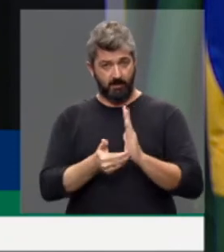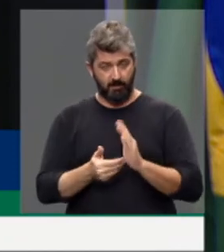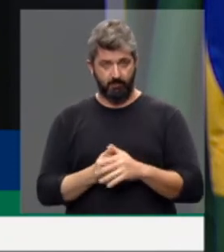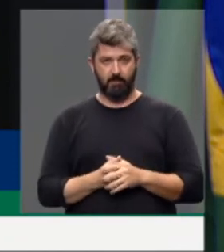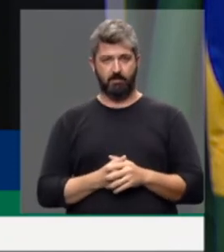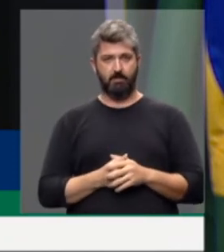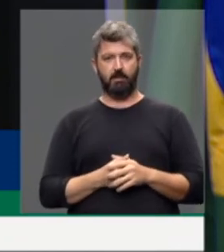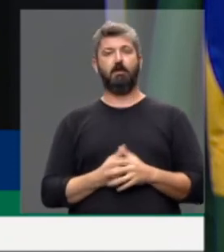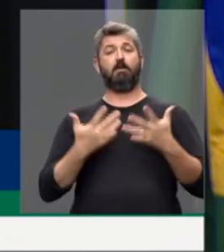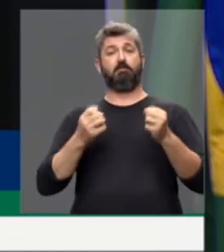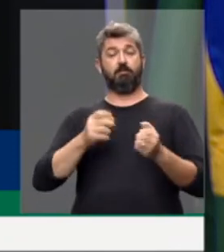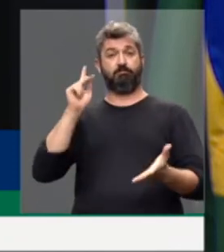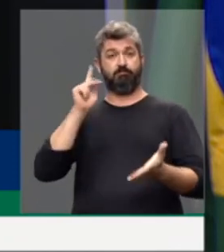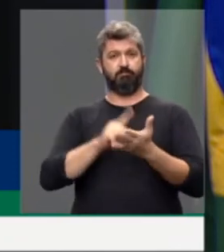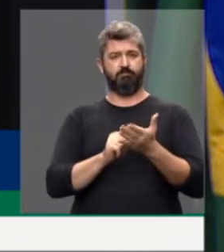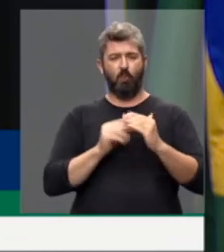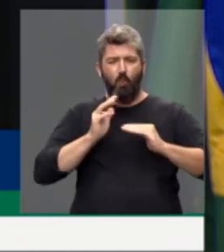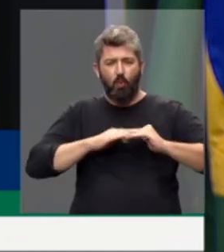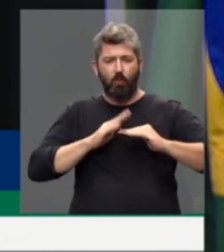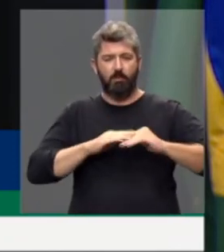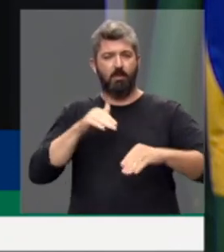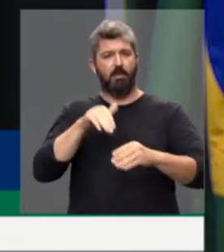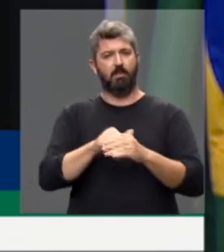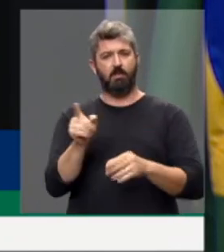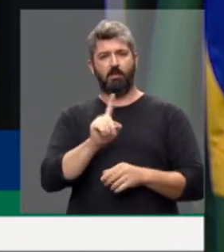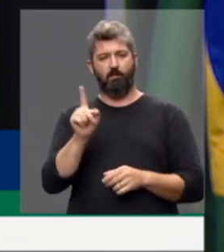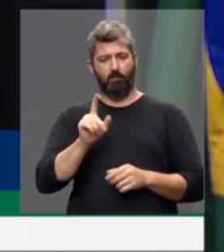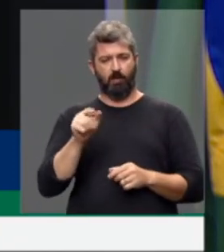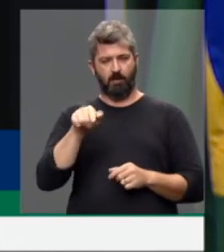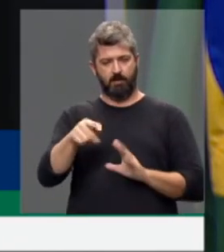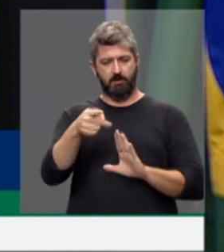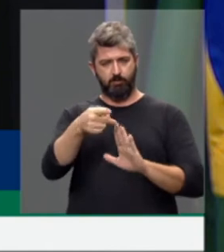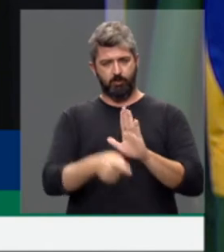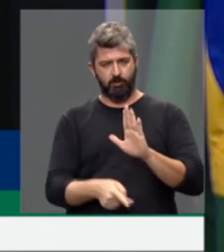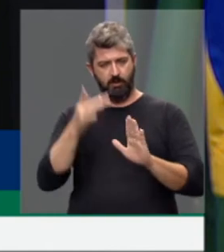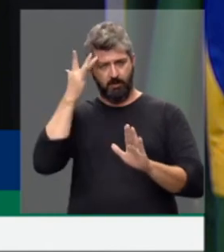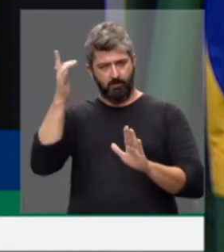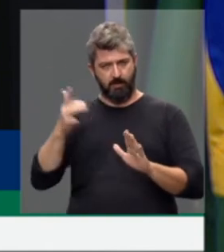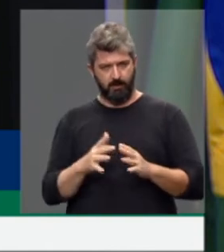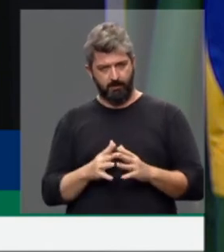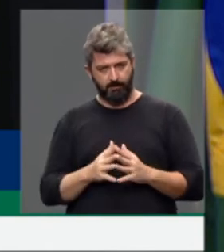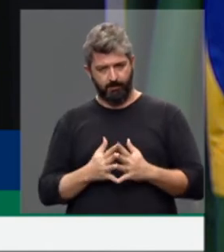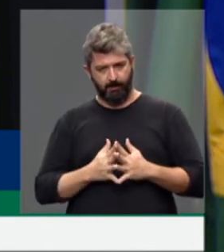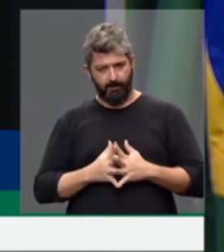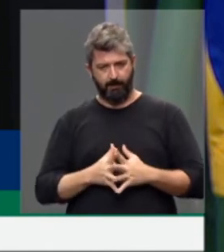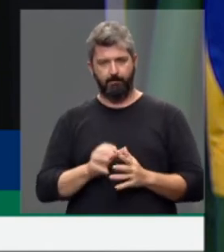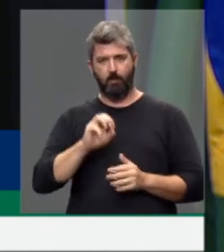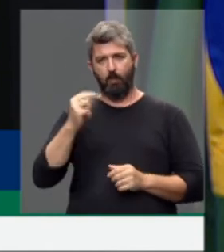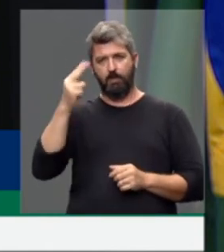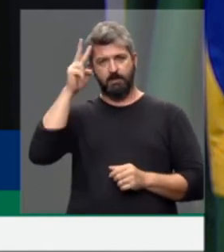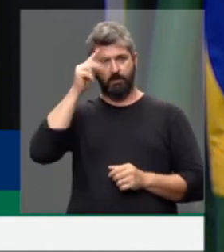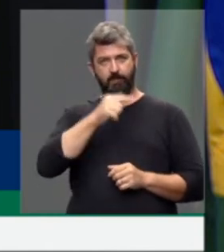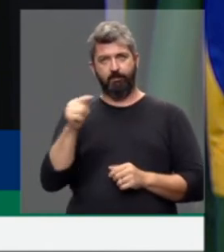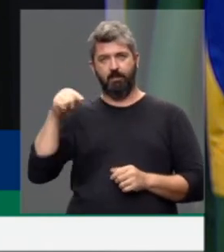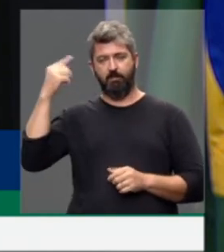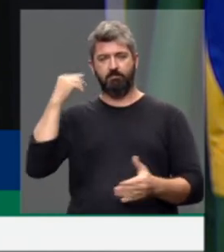DINHEIRO, QUE INCENTIVA A LAVAGEM DE DINHEIRO. PORTANTO, EU QUERO FAZER UM APELO AO PRESIDENTE RODRIGO MAIA, AOS LÍDERES DESSA CASA, QUE NÓS POSSAMOS NO MÍNIMO RETIRAR DE